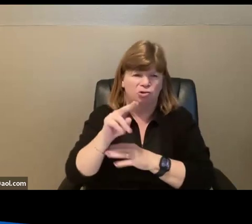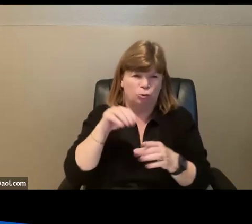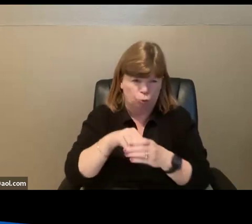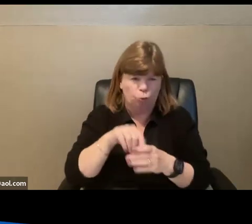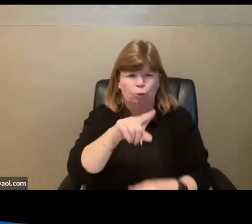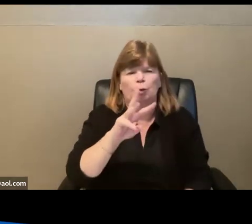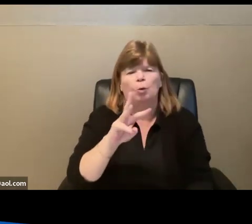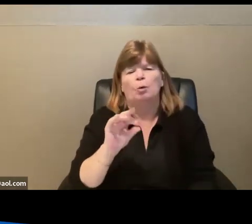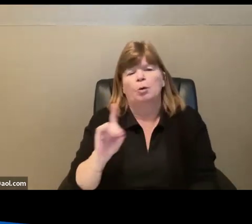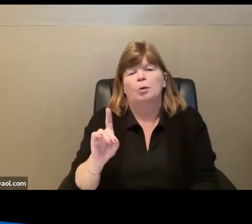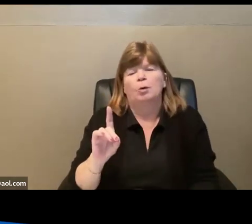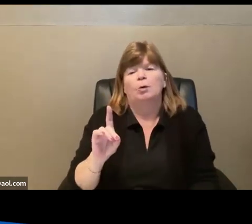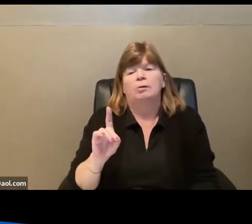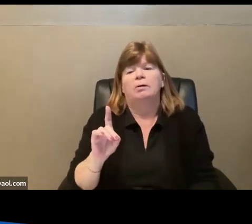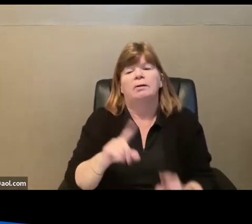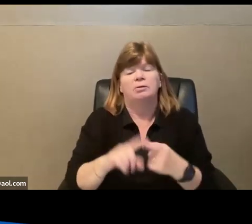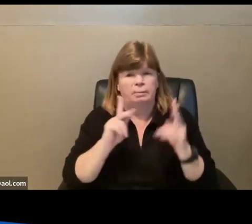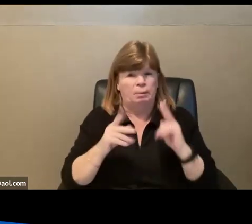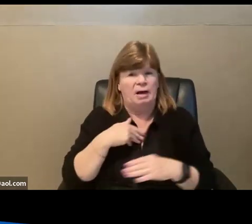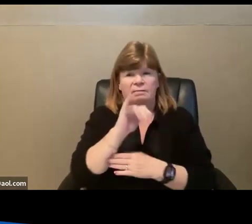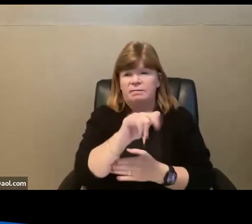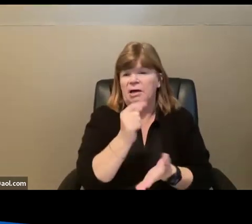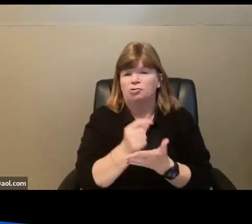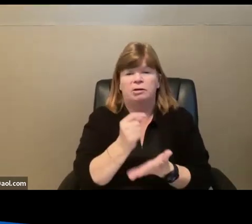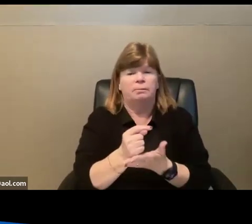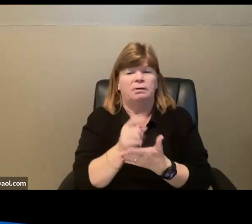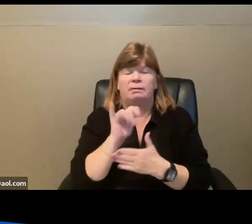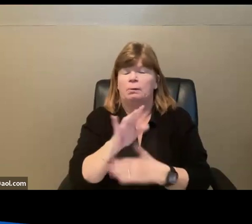Hay personas que han tenido ese tratamiento y fue lo mejor que les ha pasado.